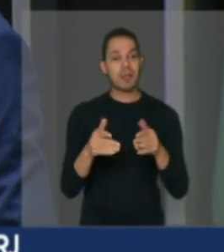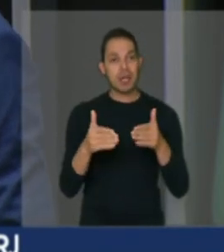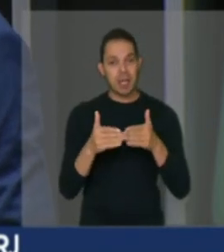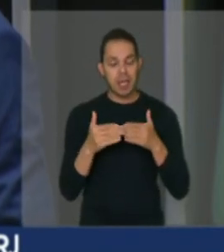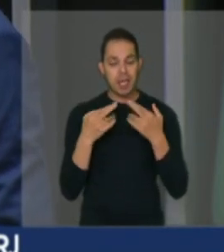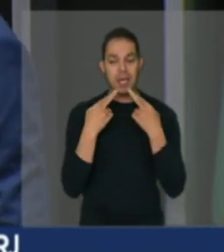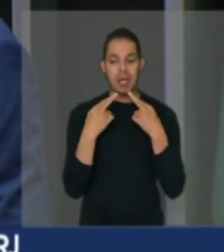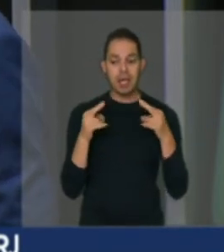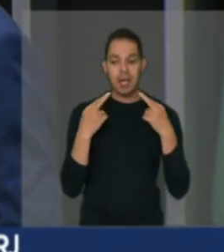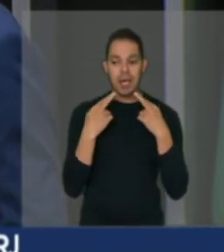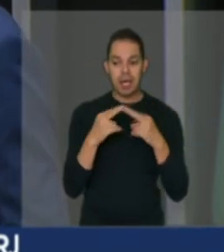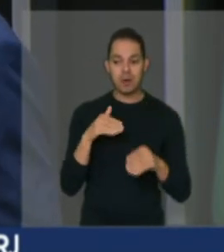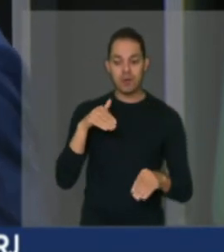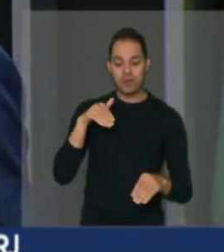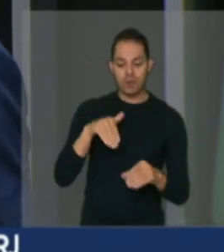VOTO IMPRESSO, O VOTO IMPRESSO NADA MAIS É DO QUE O VOTO